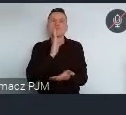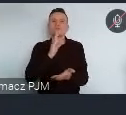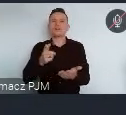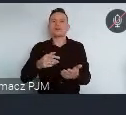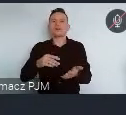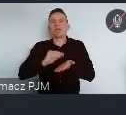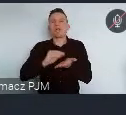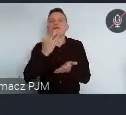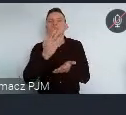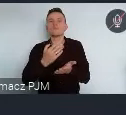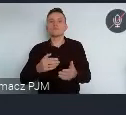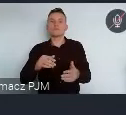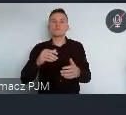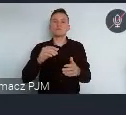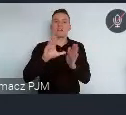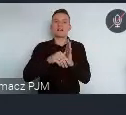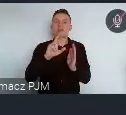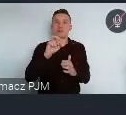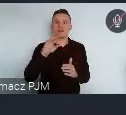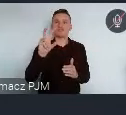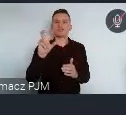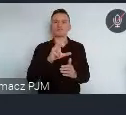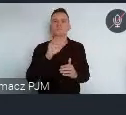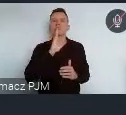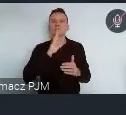Lokalizacyjnie jesteśmy bardzo dobrze usytuowani,